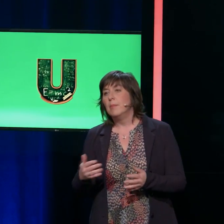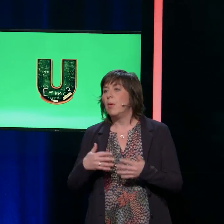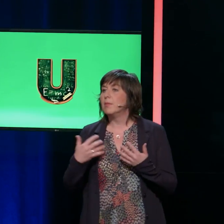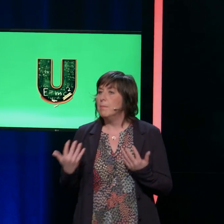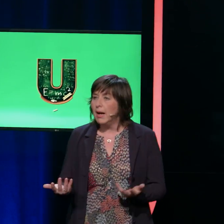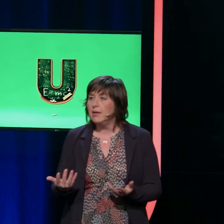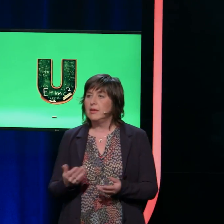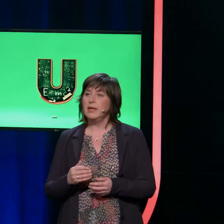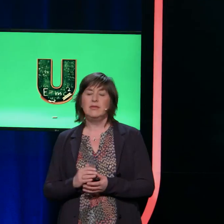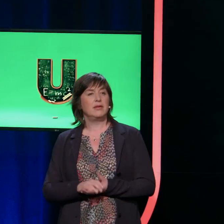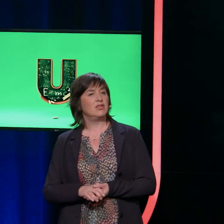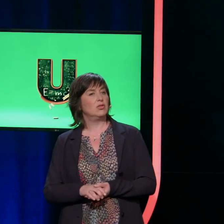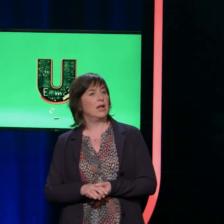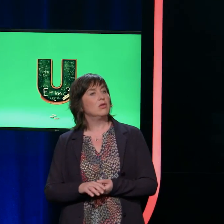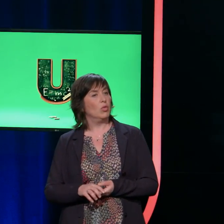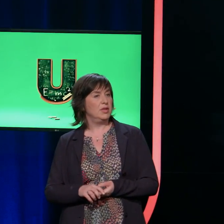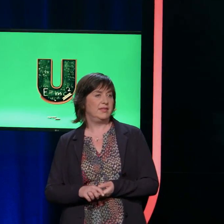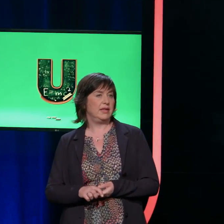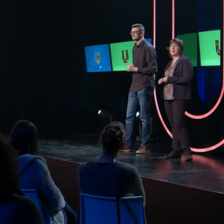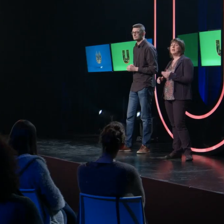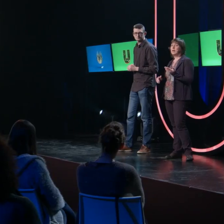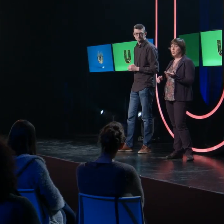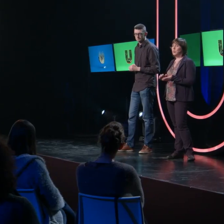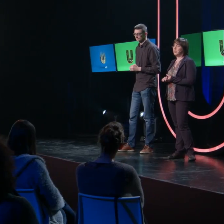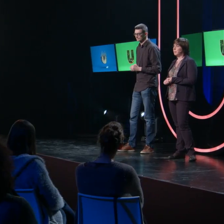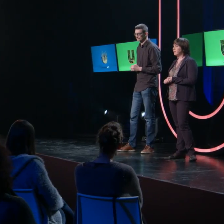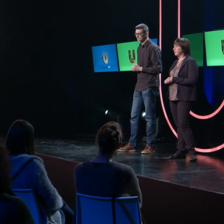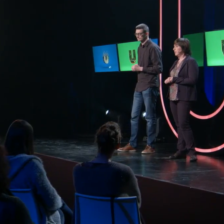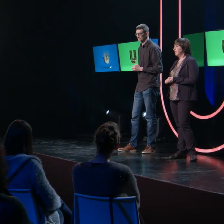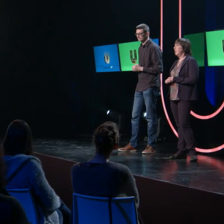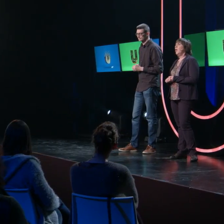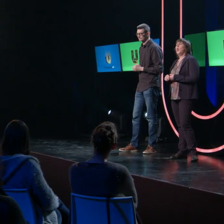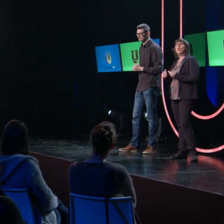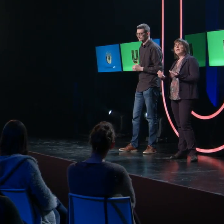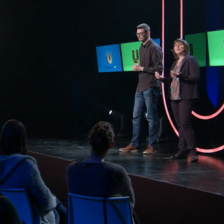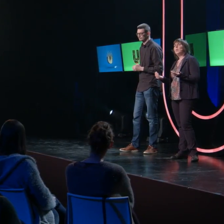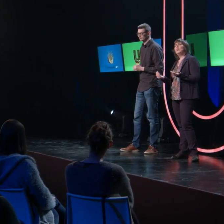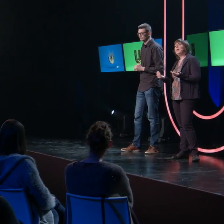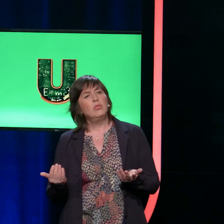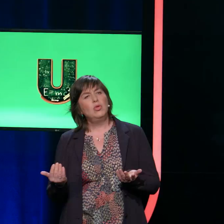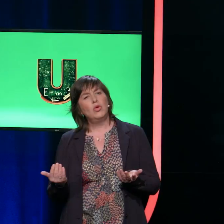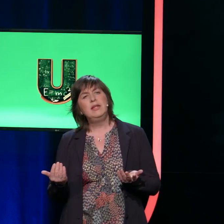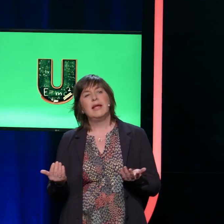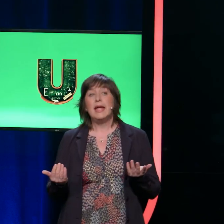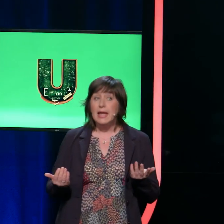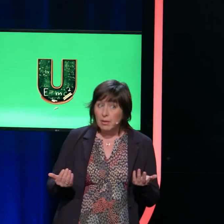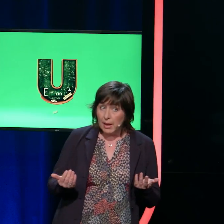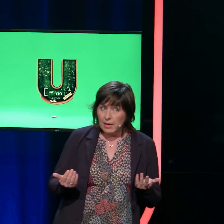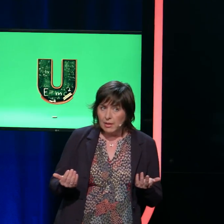wat makkelijker internationaal communiceren dan horende mensen. Hoe dat komt, weten we nog niet helemaal.